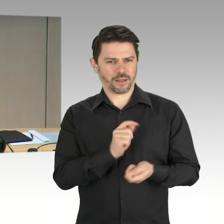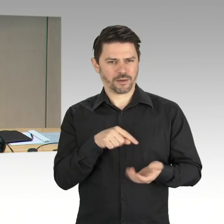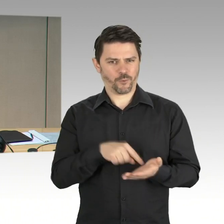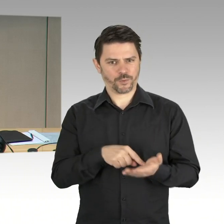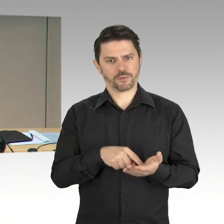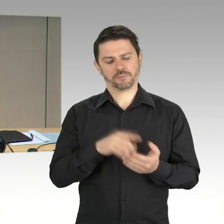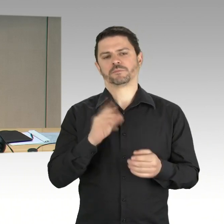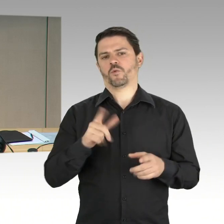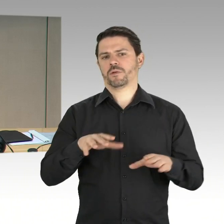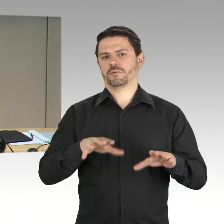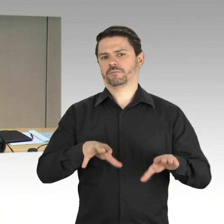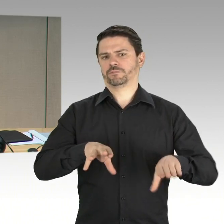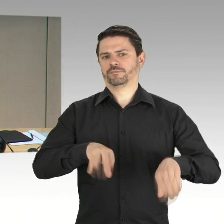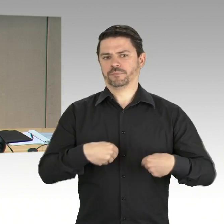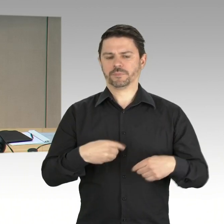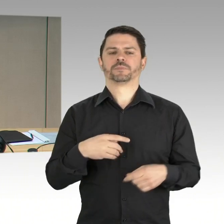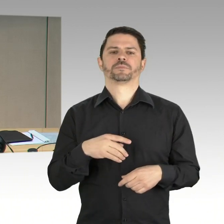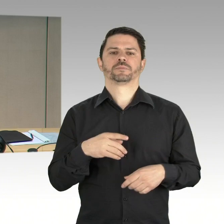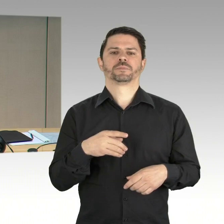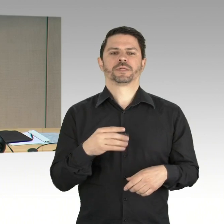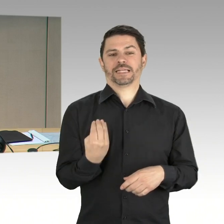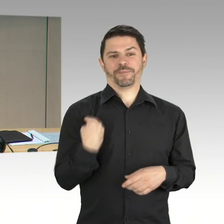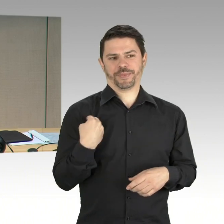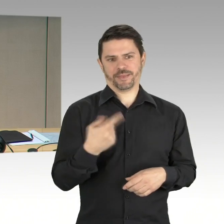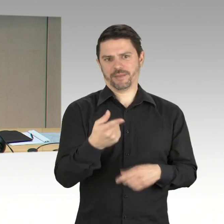und ich bitte die Beisitzerinnen und Beisitzer nach vorne.